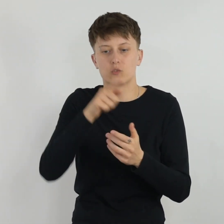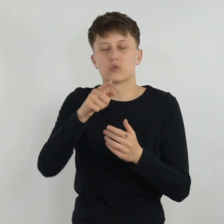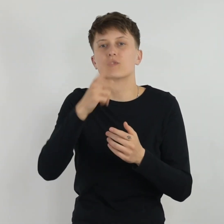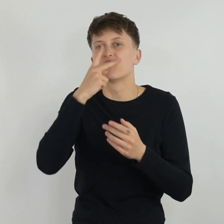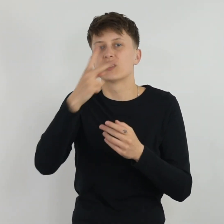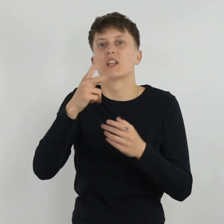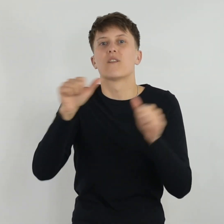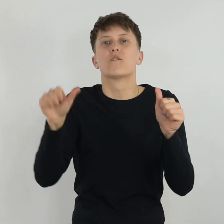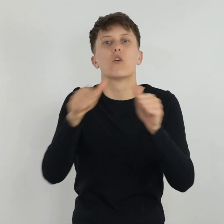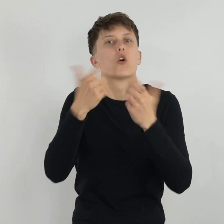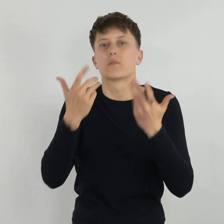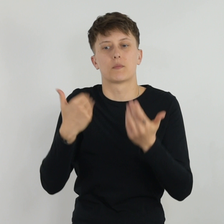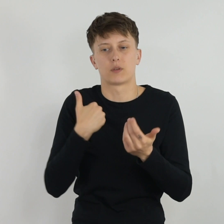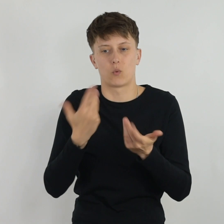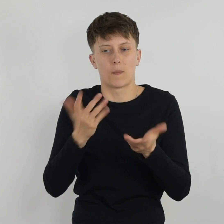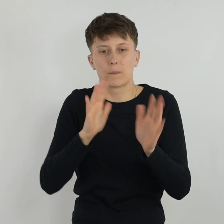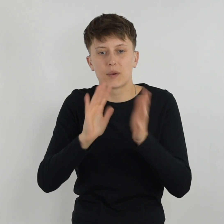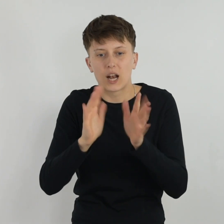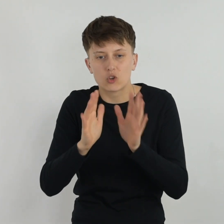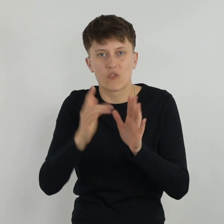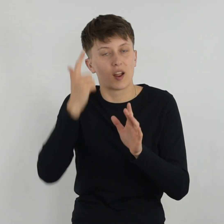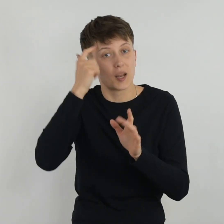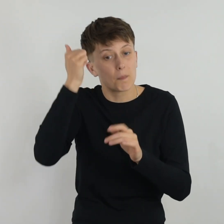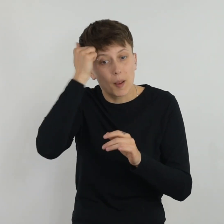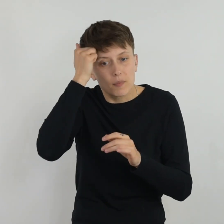były formą pielęgnowania pamięci